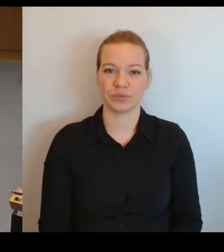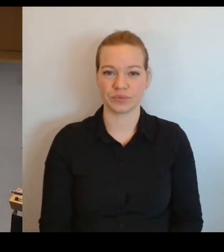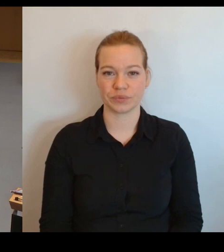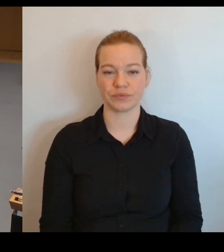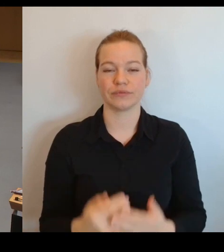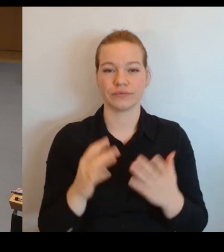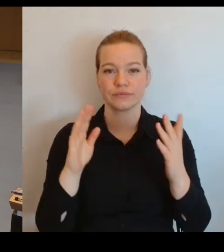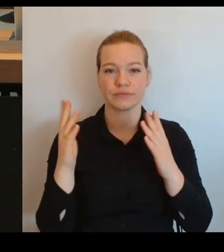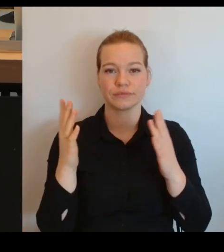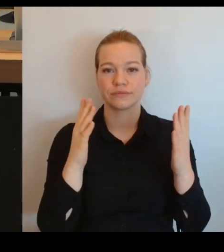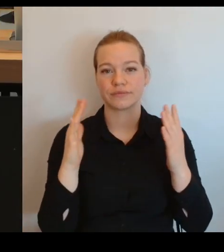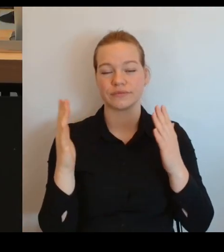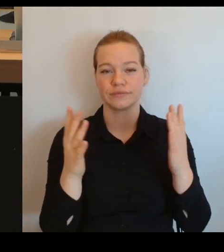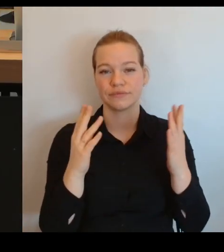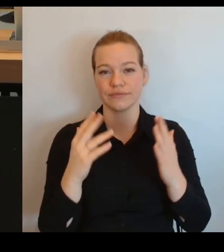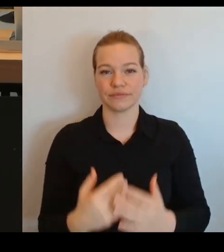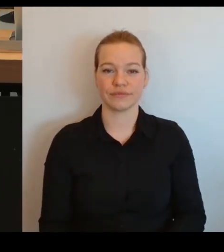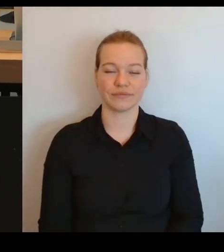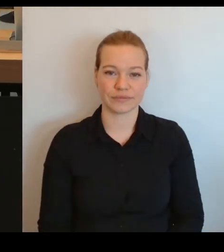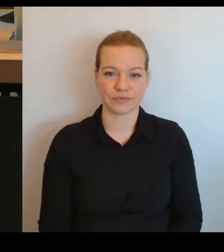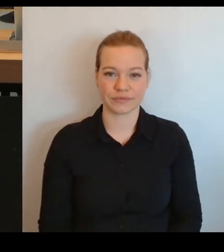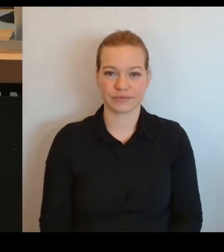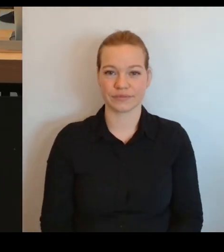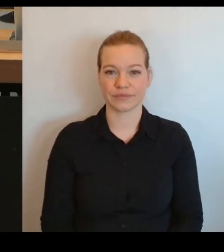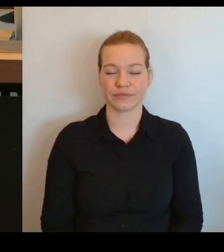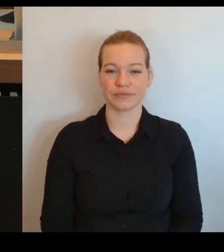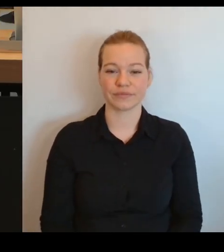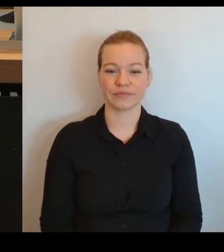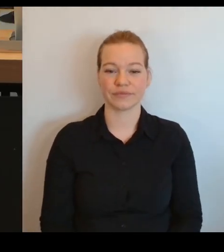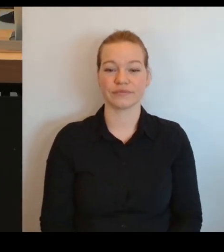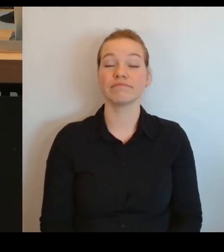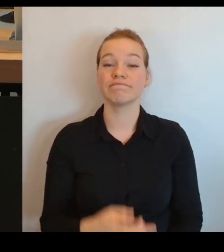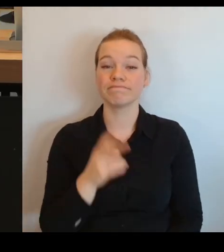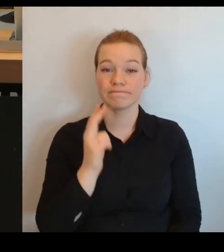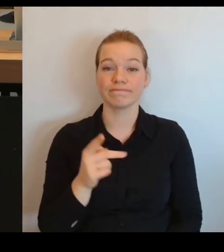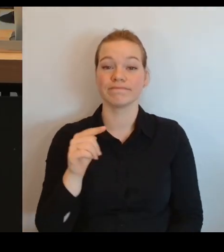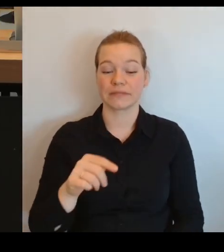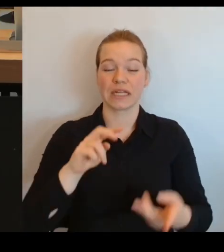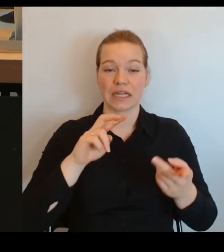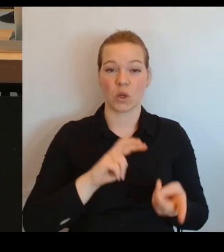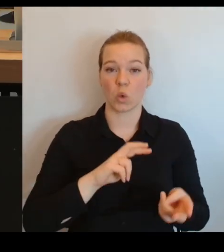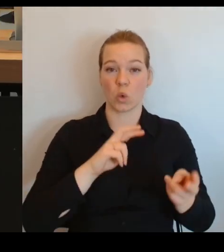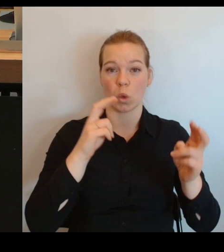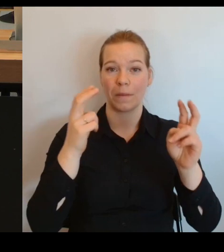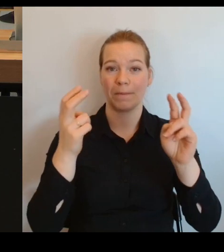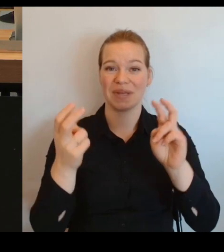Umsetzung, wenn die Wasserbetriebe für die Erreichung zusätzlicher Maßnahmen dann auch das erforderliche Geld benötigen.